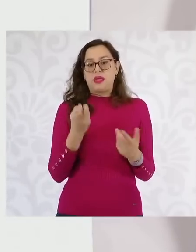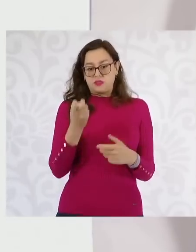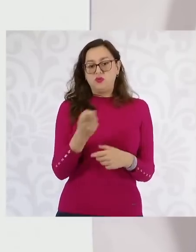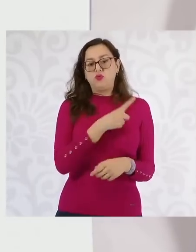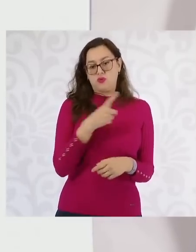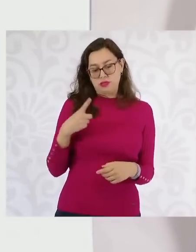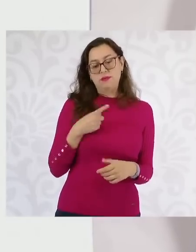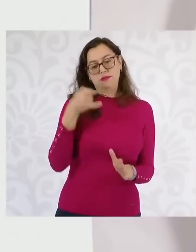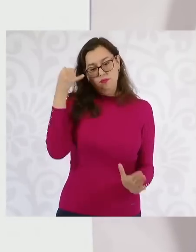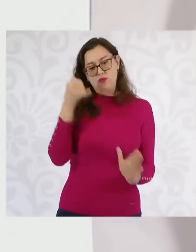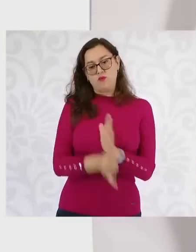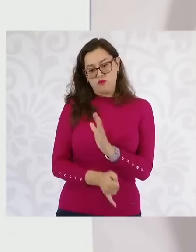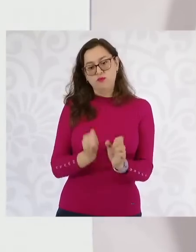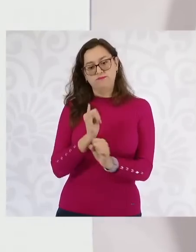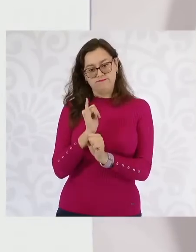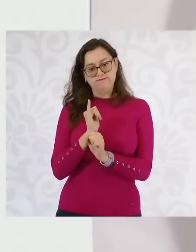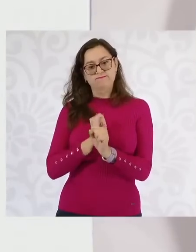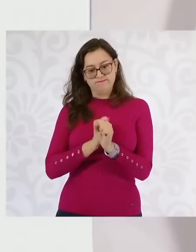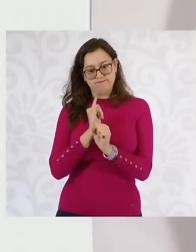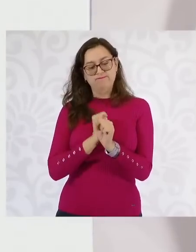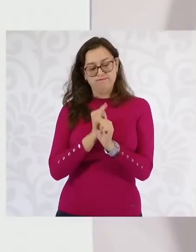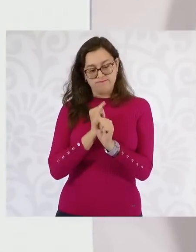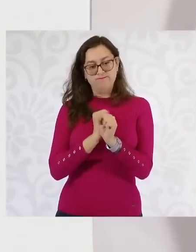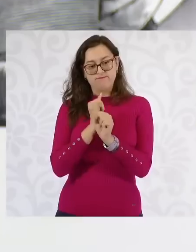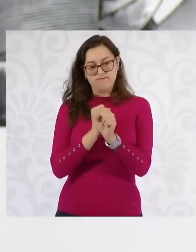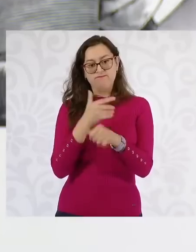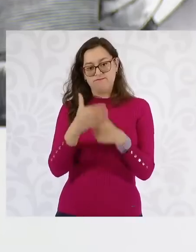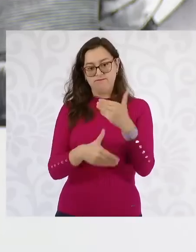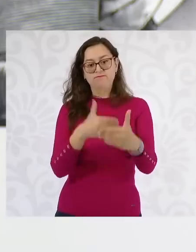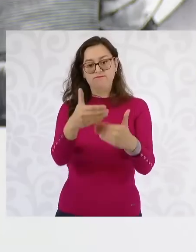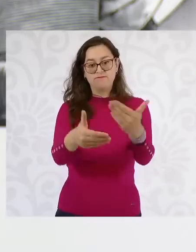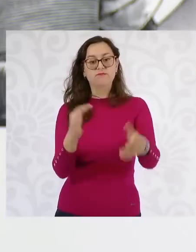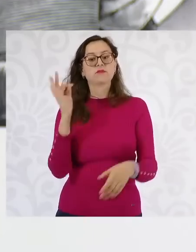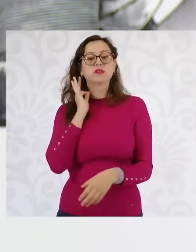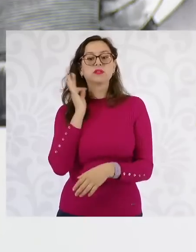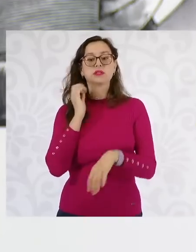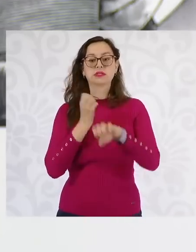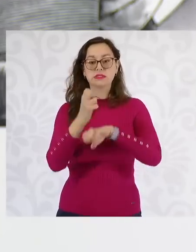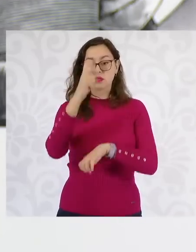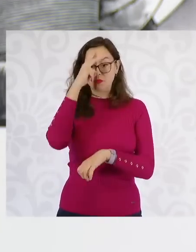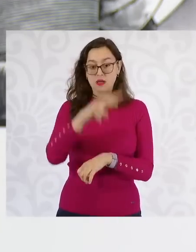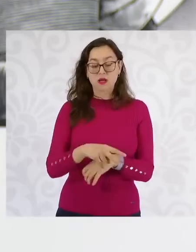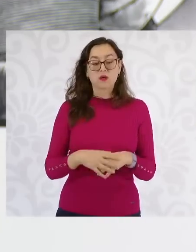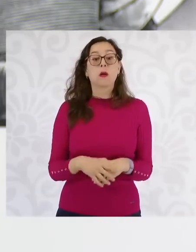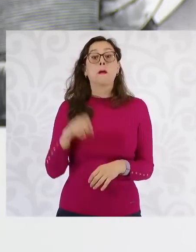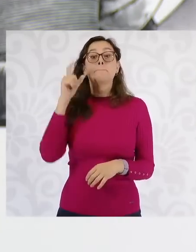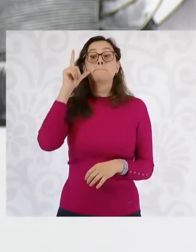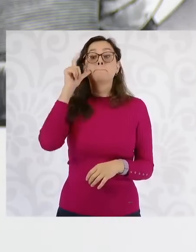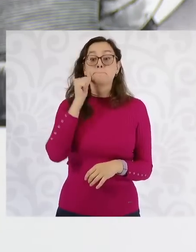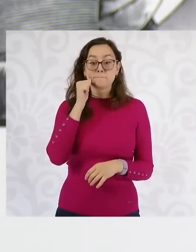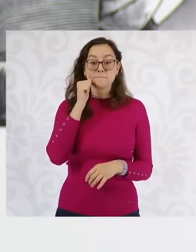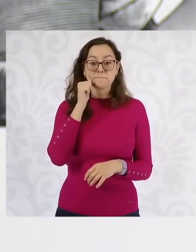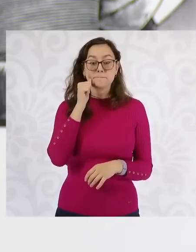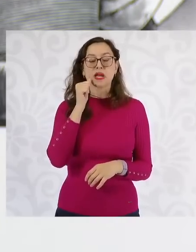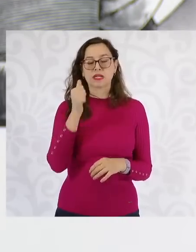una investigación Eh Pues por parte de la fiscalía del Estado de México mañana el Dr kersen va a